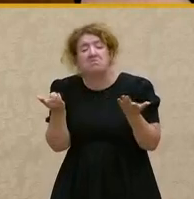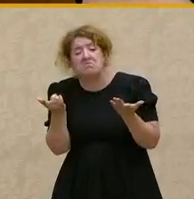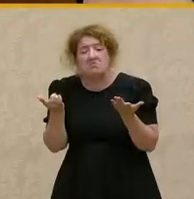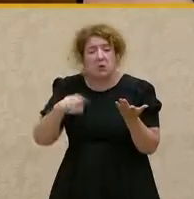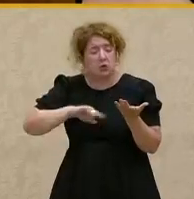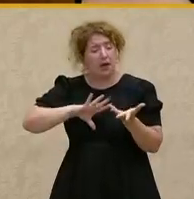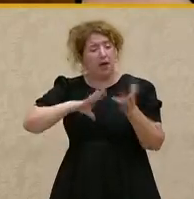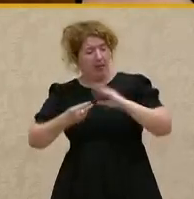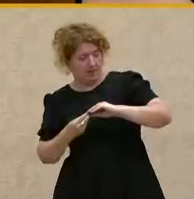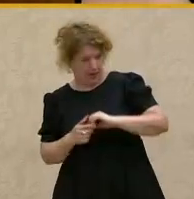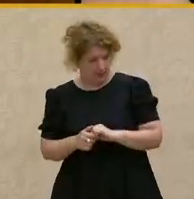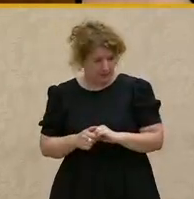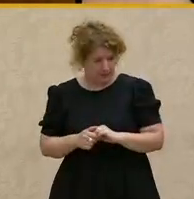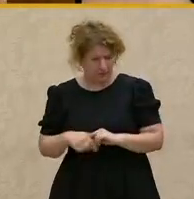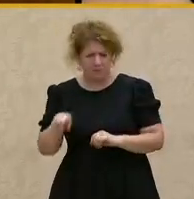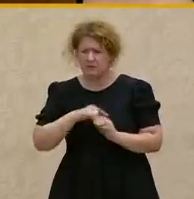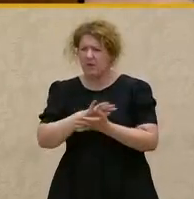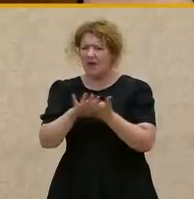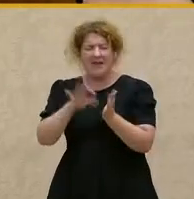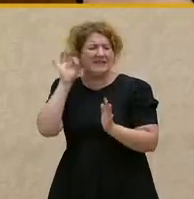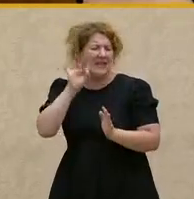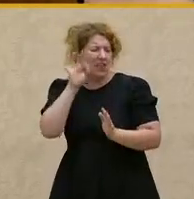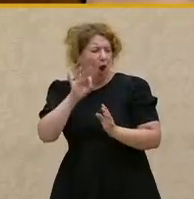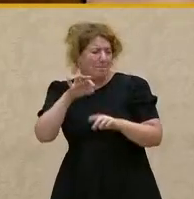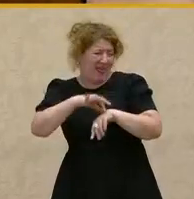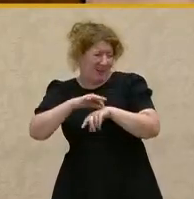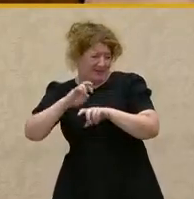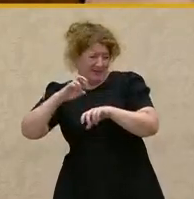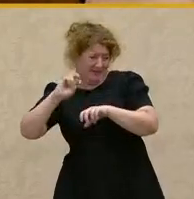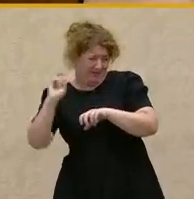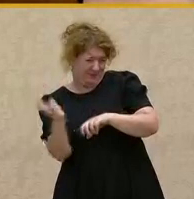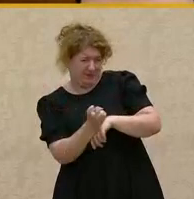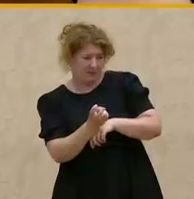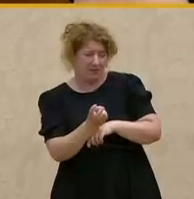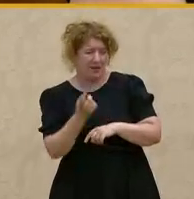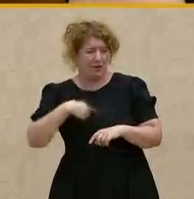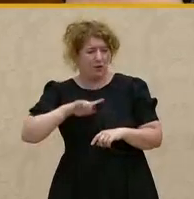se ha hablado diferentes síndromes. Si vamos sumando cada caso tenemos un grupo heterogéneo,